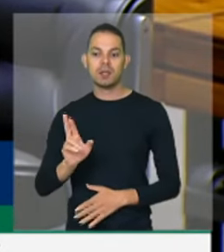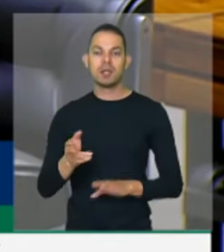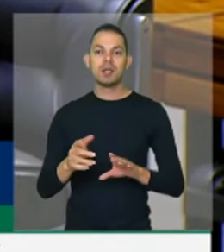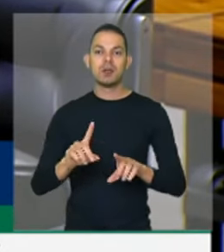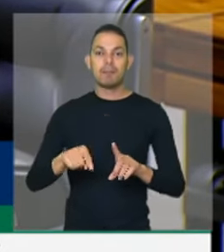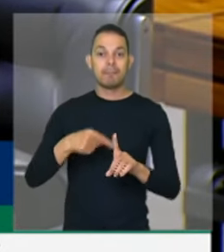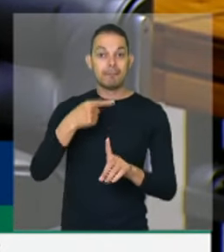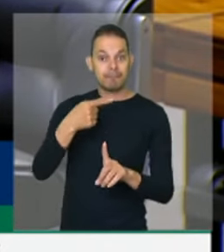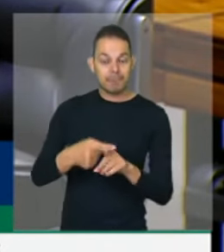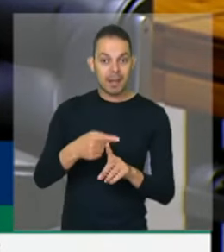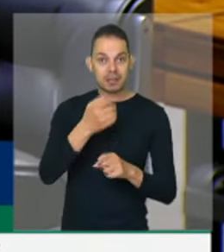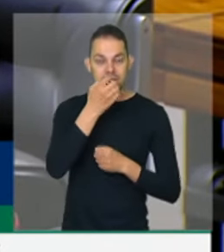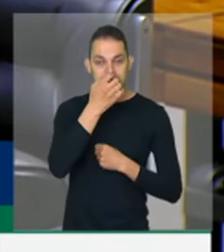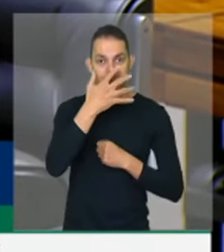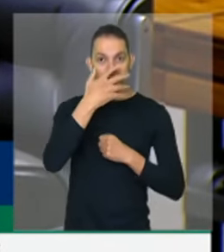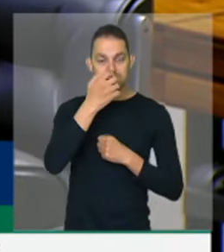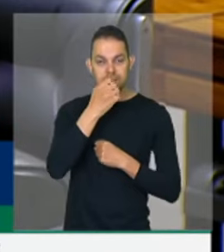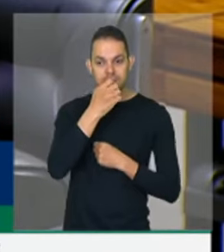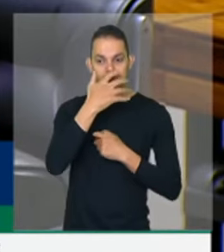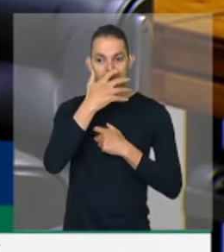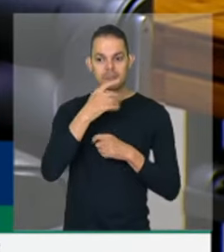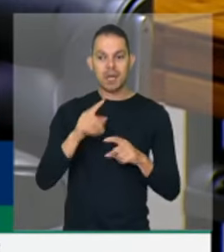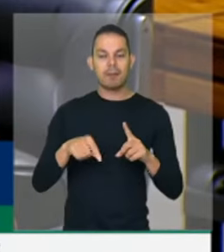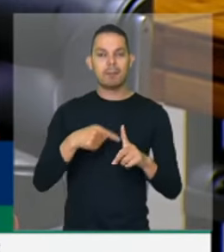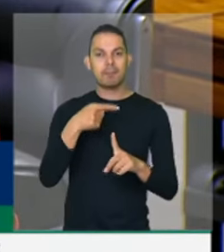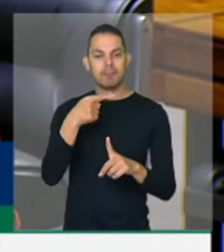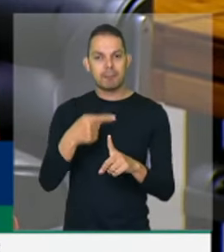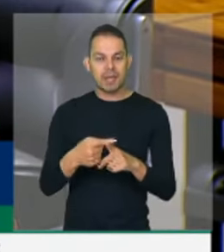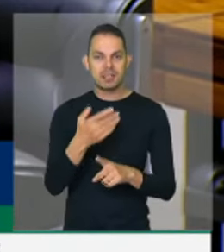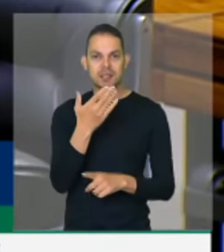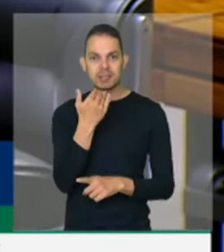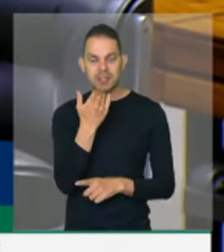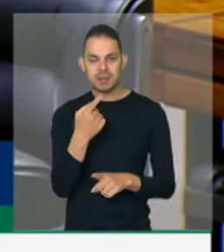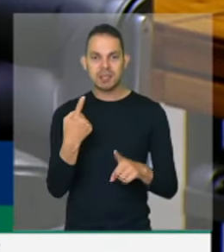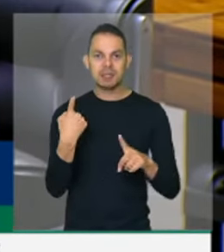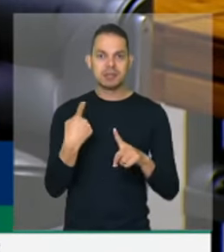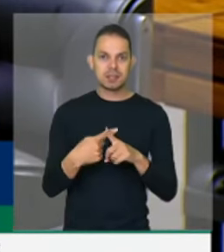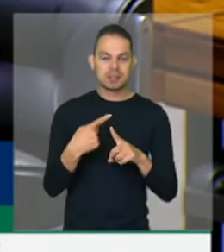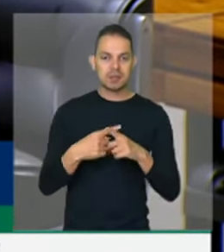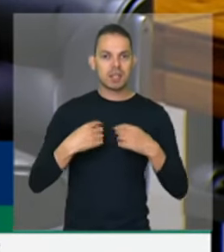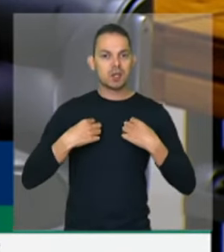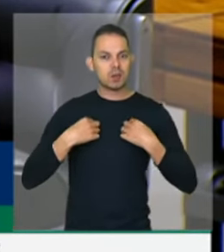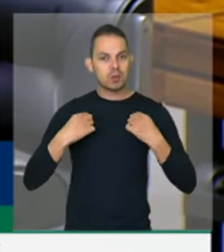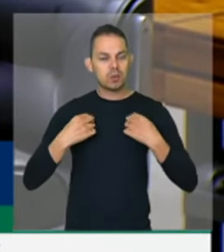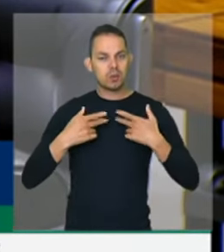ALIMENTAÇÃO E O ENXOVAL. OU SEJA, ENTRE OS EQUIPAMENTOS, RECURSOS HUMANOS E OS MATERIAIS NECESSÁRIOS PARA